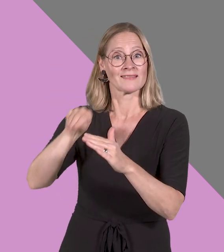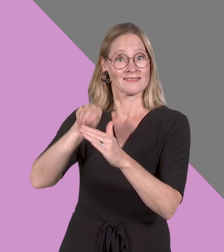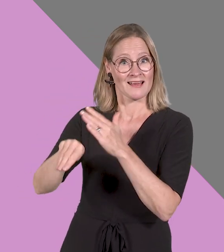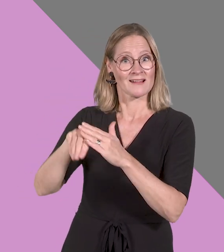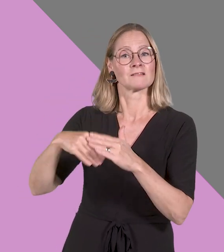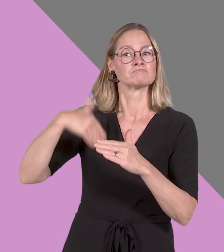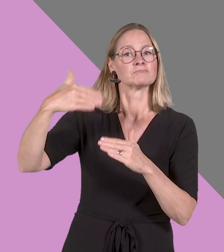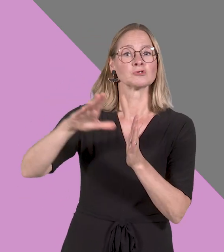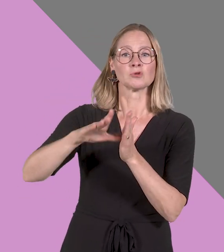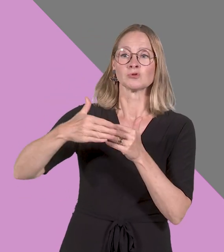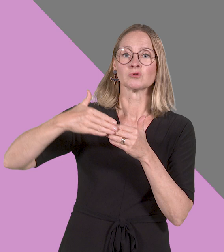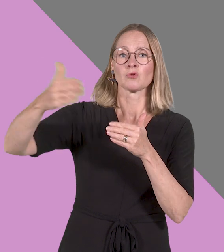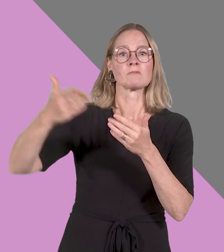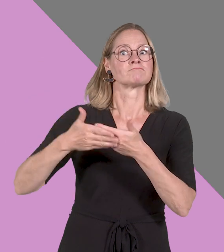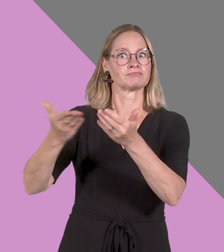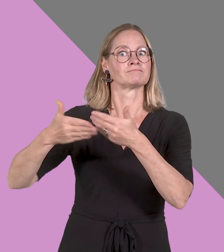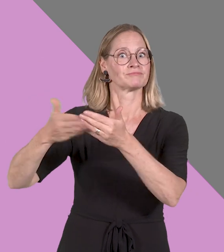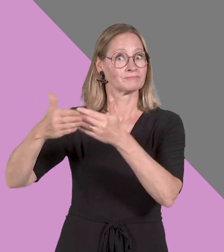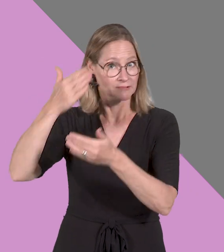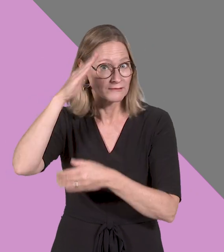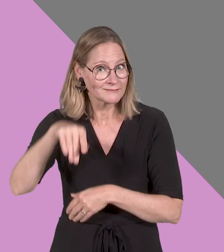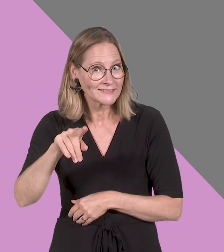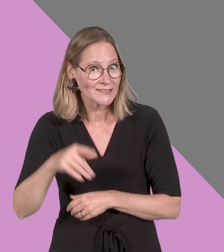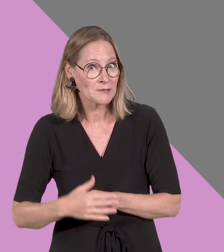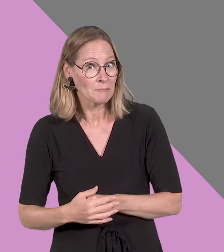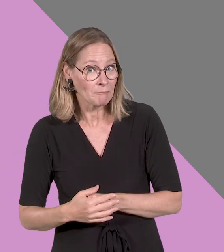ja että tallenteet tullaan julkaisemaan syksyn aikana kirjastossa?